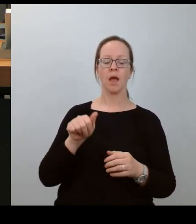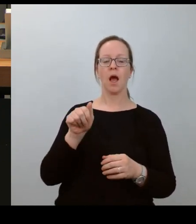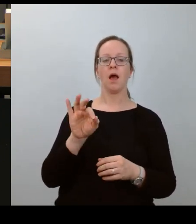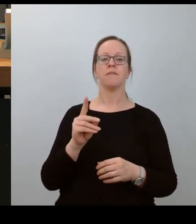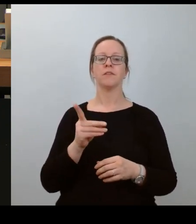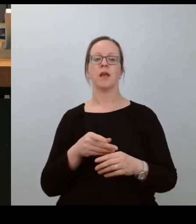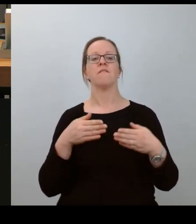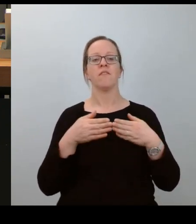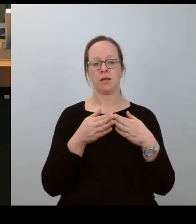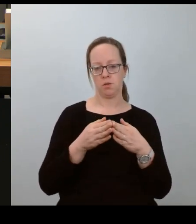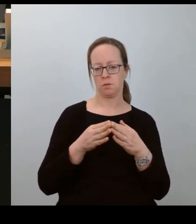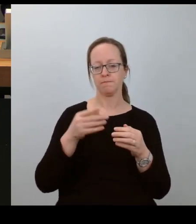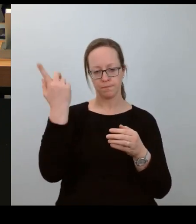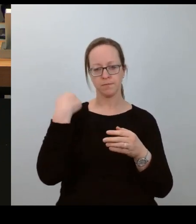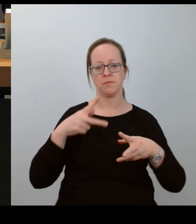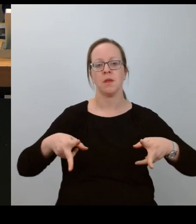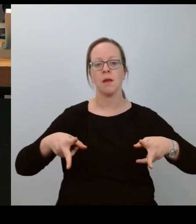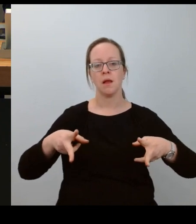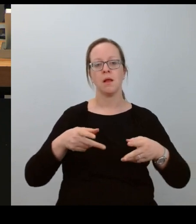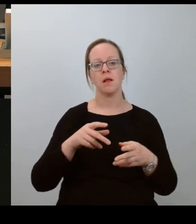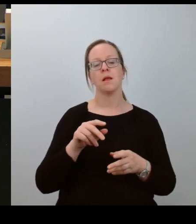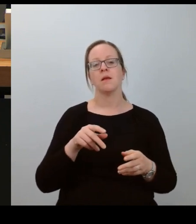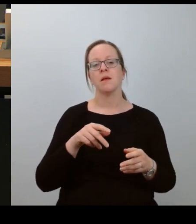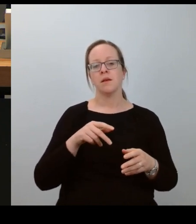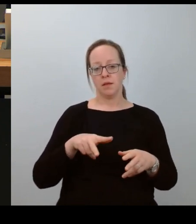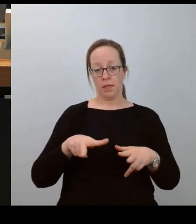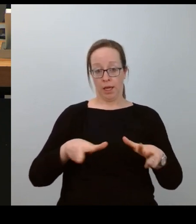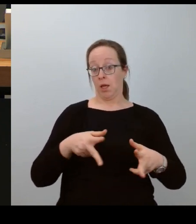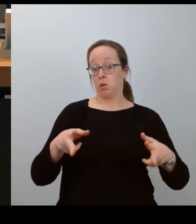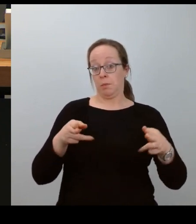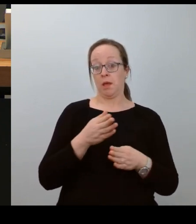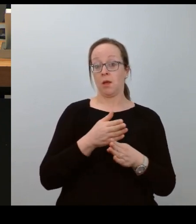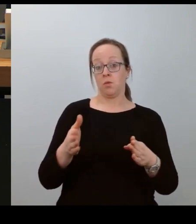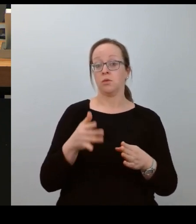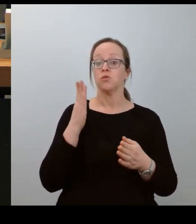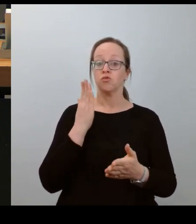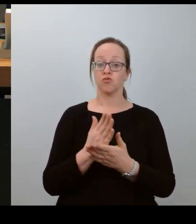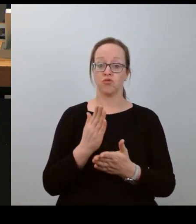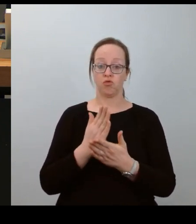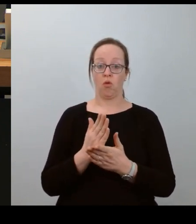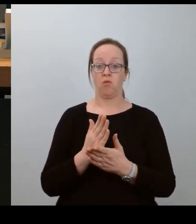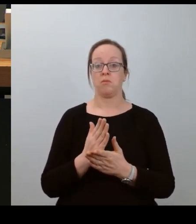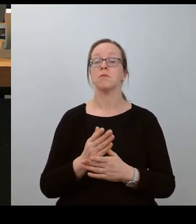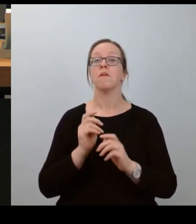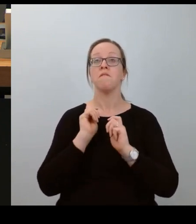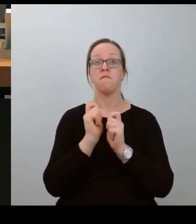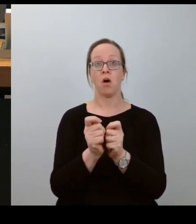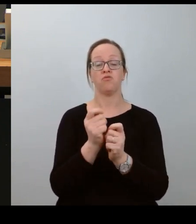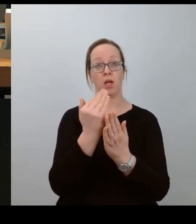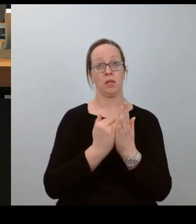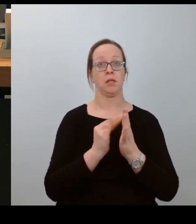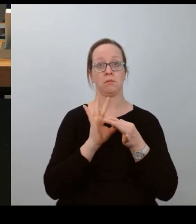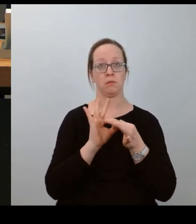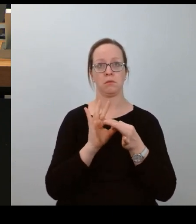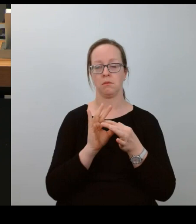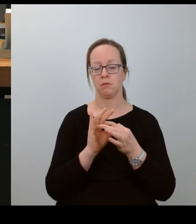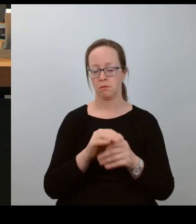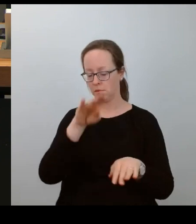in dieser Legislaturperiode passiert ist, was überhaupt passiert ist, seitdem dieses Abgeordnetenhaus und zwar weit über die damaligen Koalitionsgrenzen hinaus